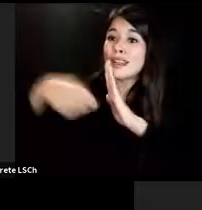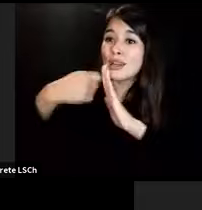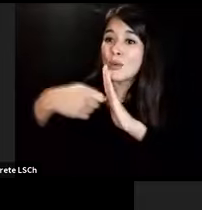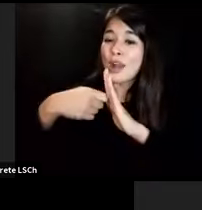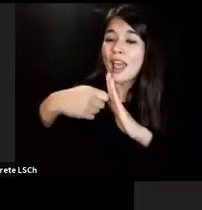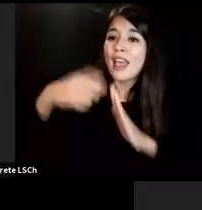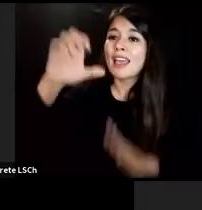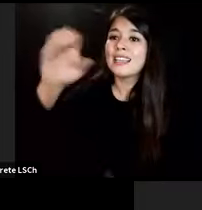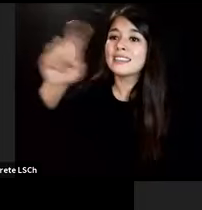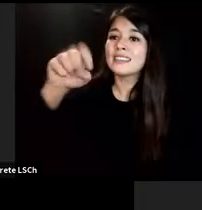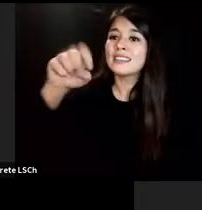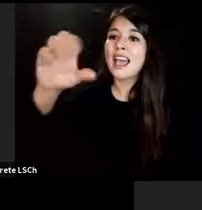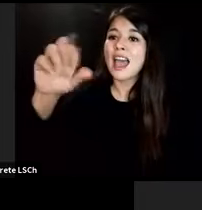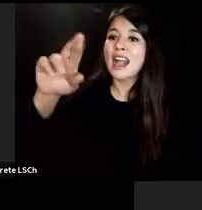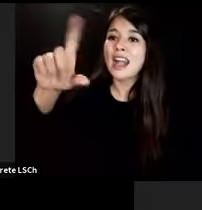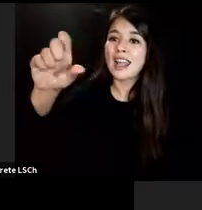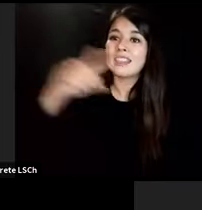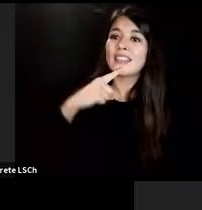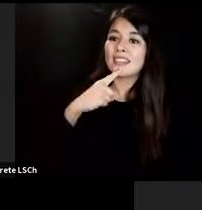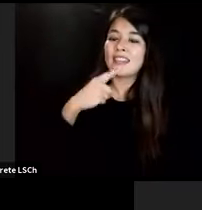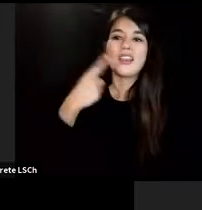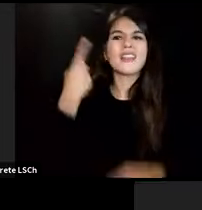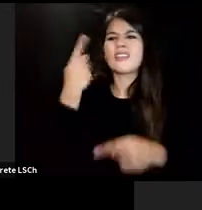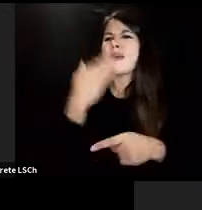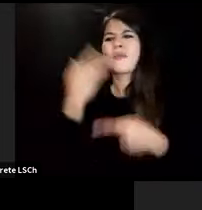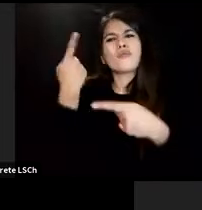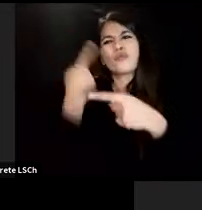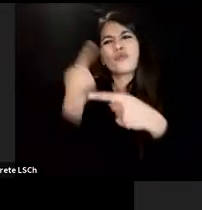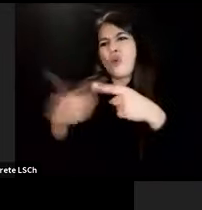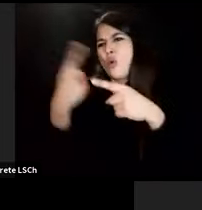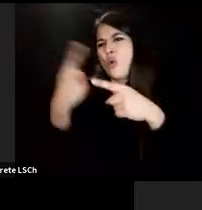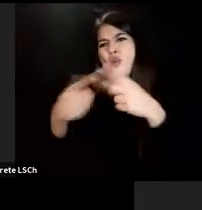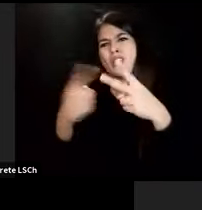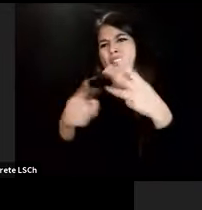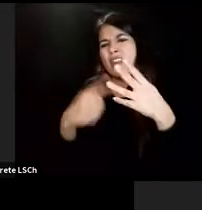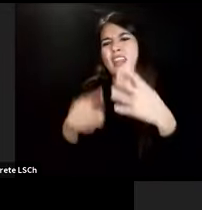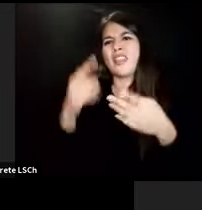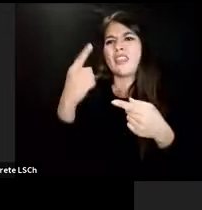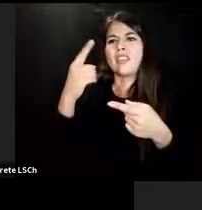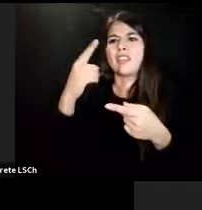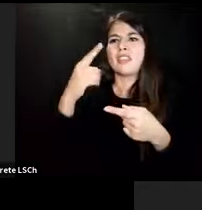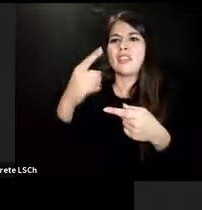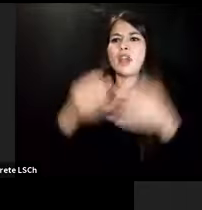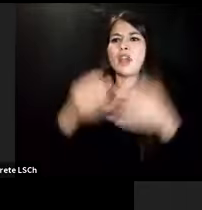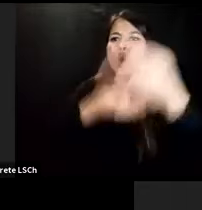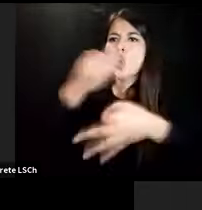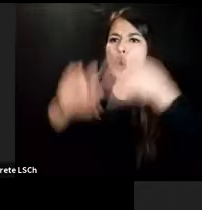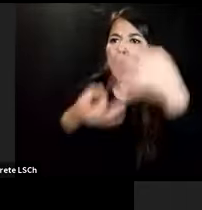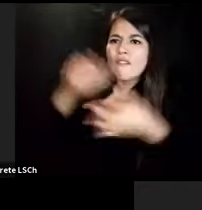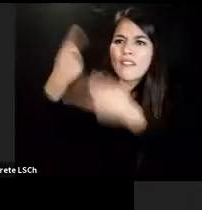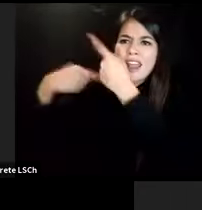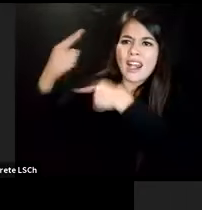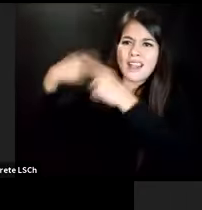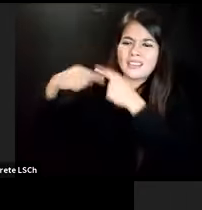ha pasado también con otras novelas de Henry James, y de otros escritores. Y uno